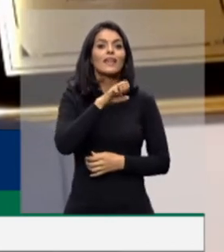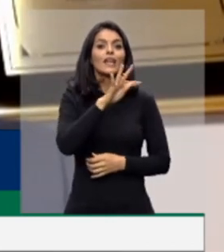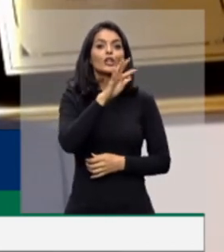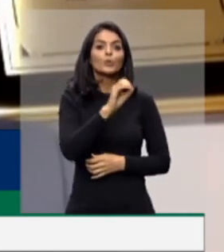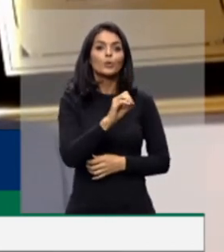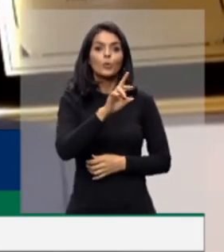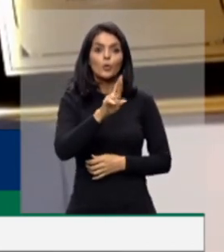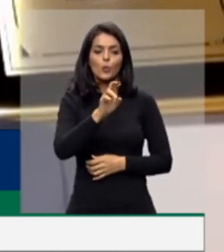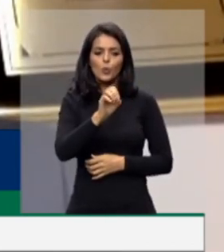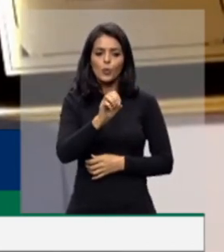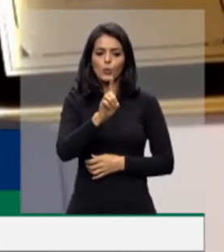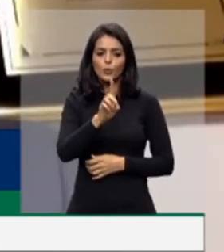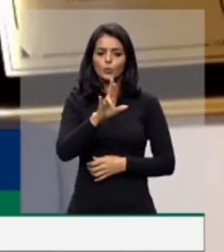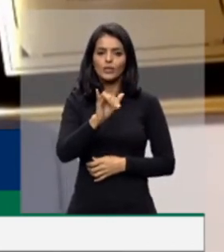DE PESAR ERA POR TODOS CONHECIDOS E RECONHECIDO TODOS